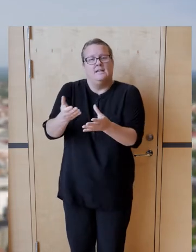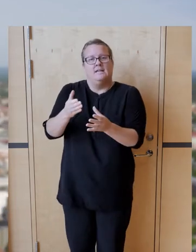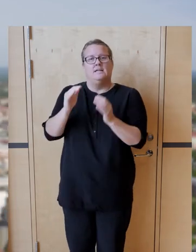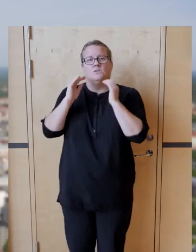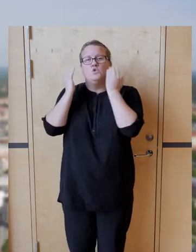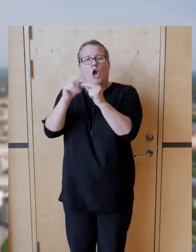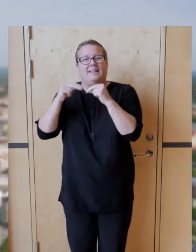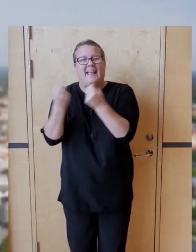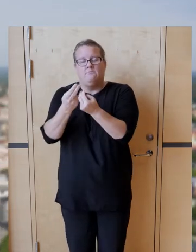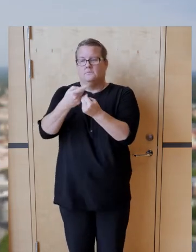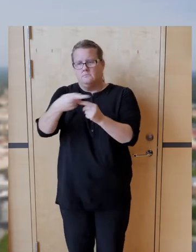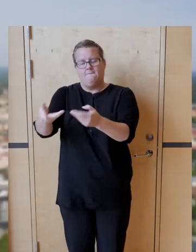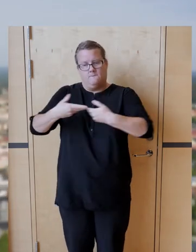Boende om 120 platser